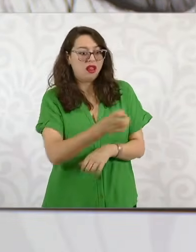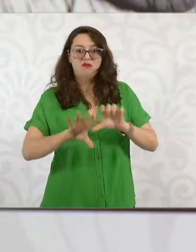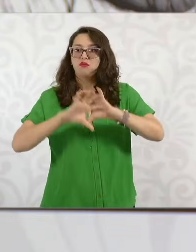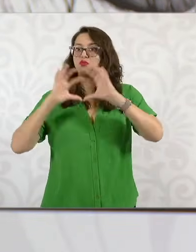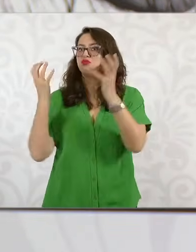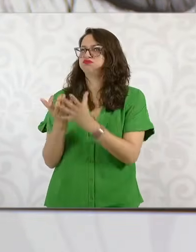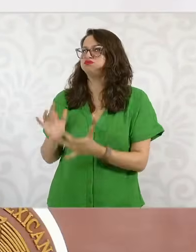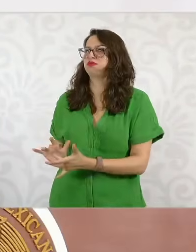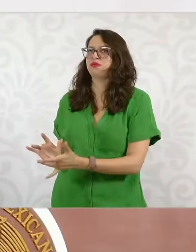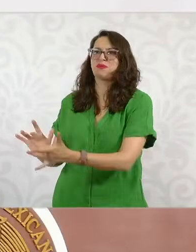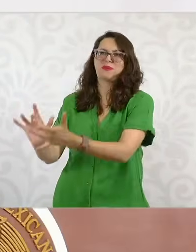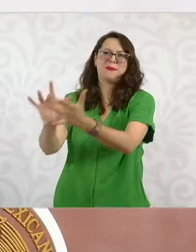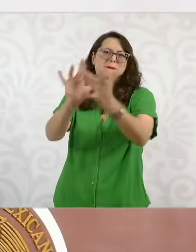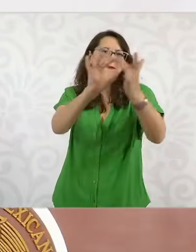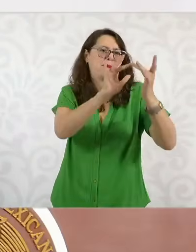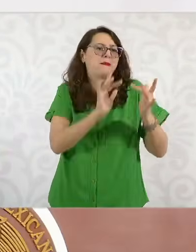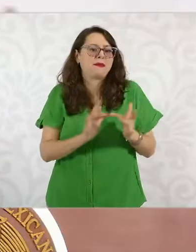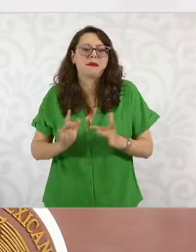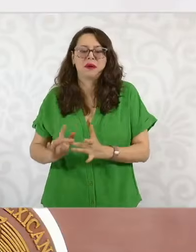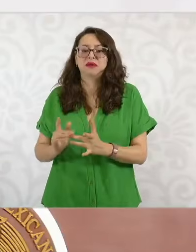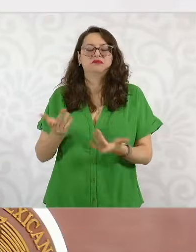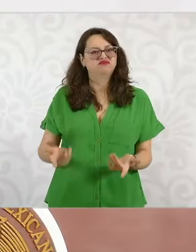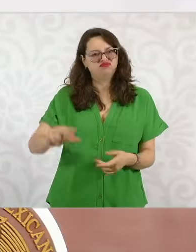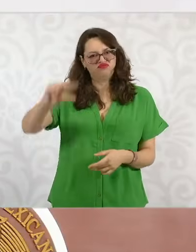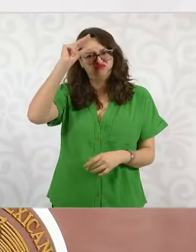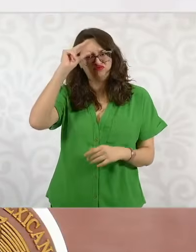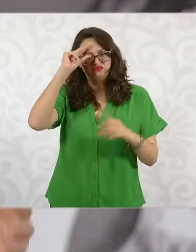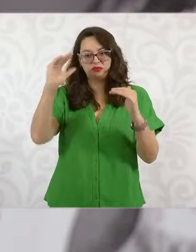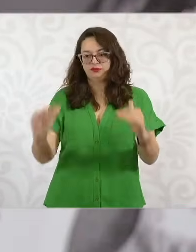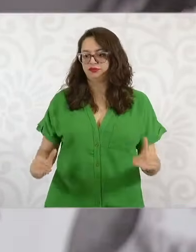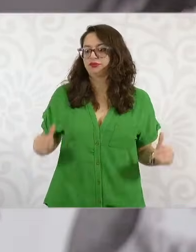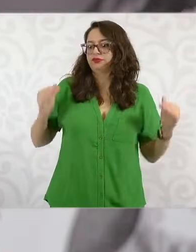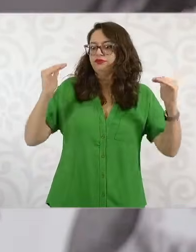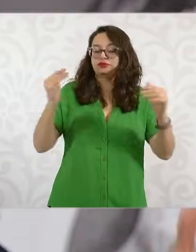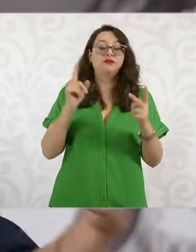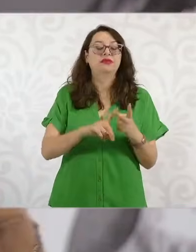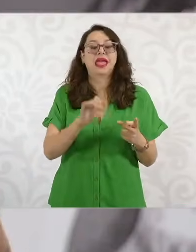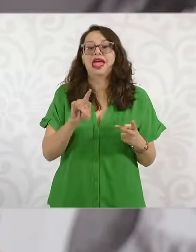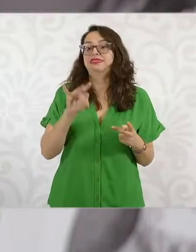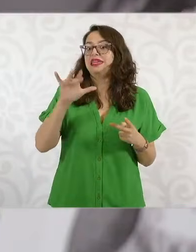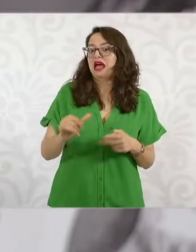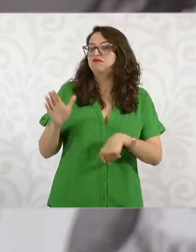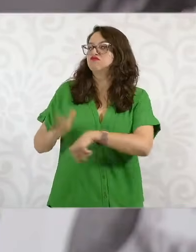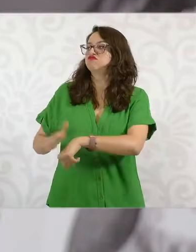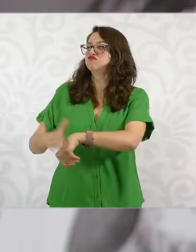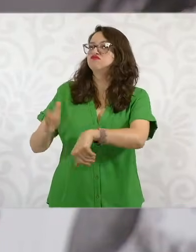y pues tiene la autoridad académica, ética también para poder convocar a que se desarrolle